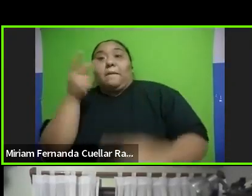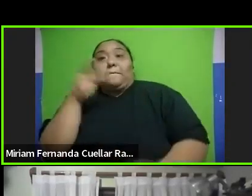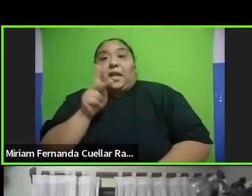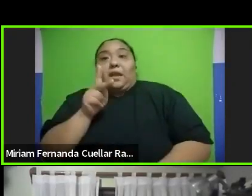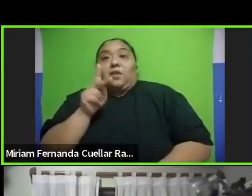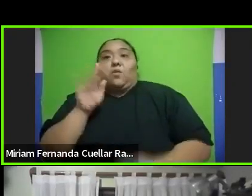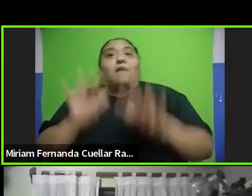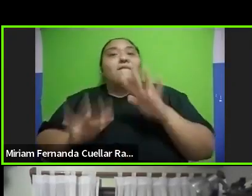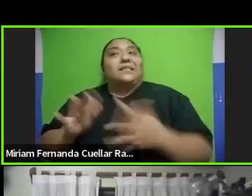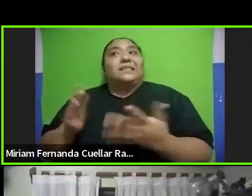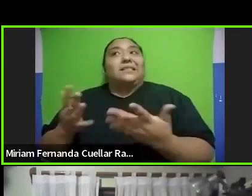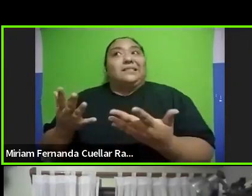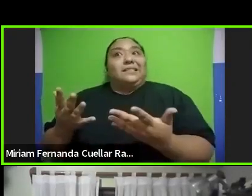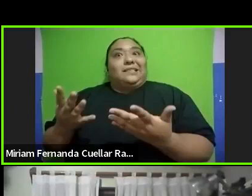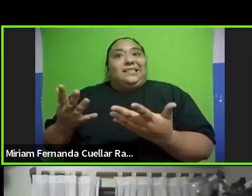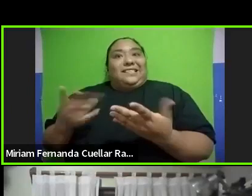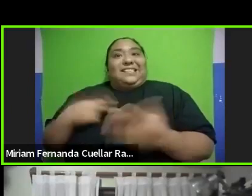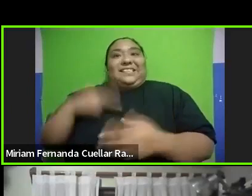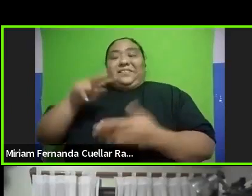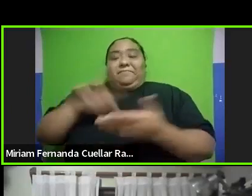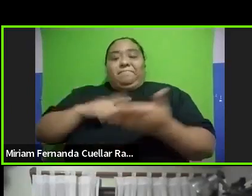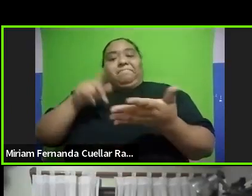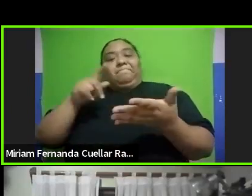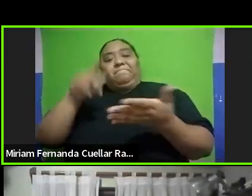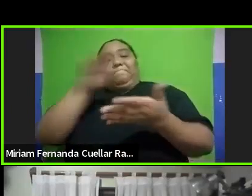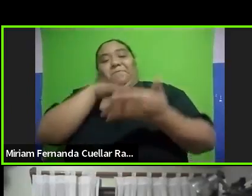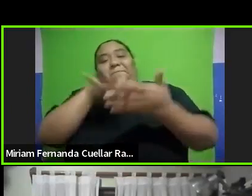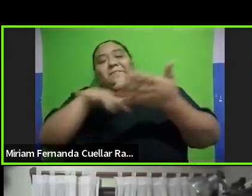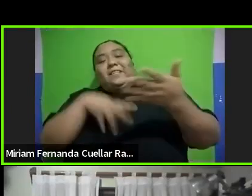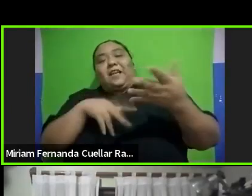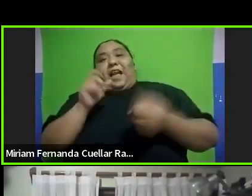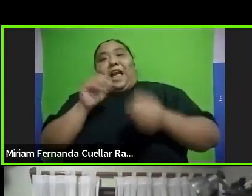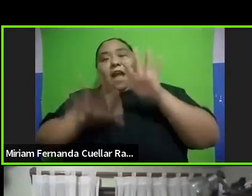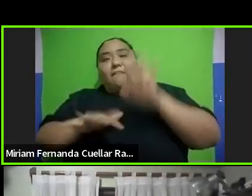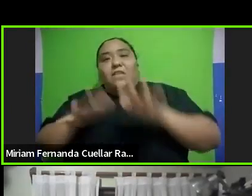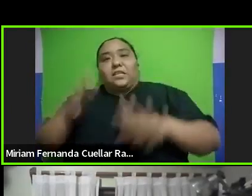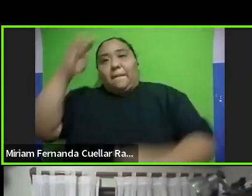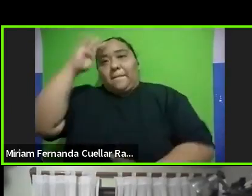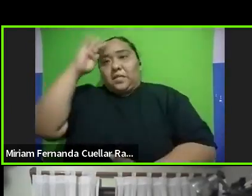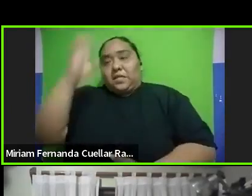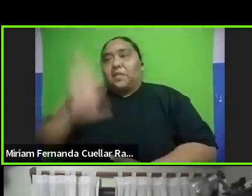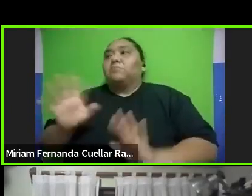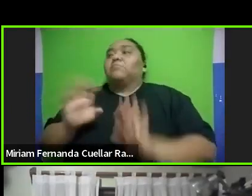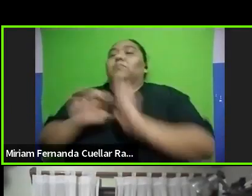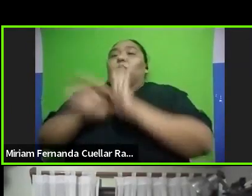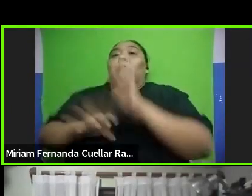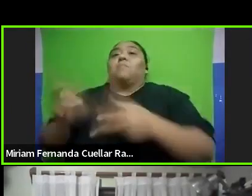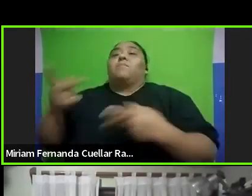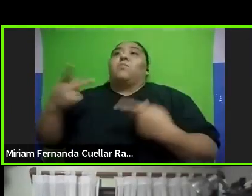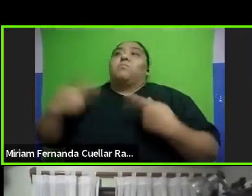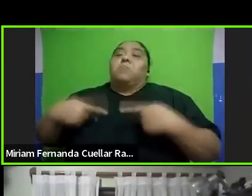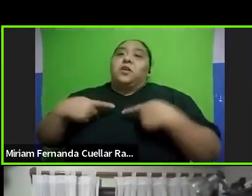, pero a veces se cree pero a veces se cree. Hay muchas teorías, sabes. A veces se cree que es porque nació nacieron oyentes nacieron oyentes y perdieron el